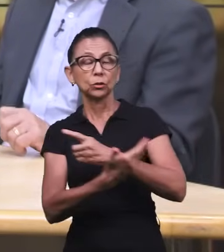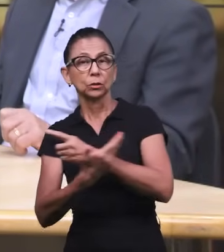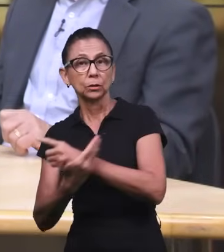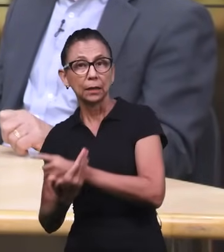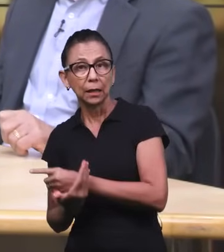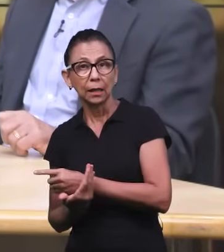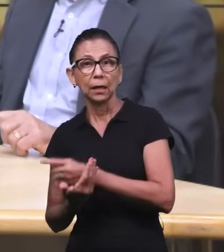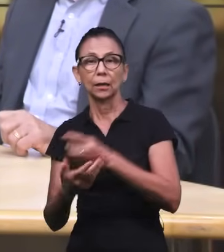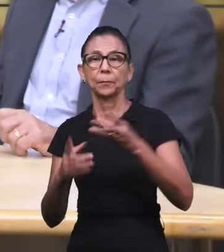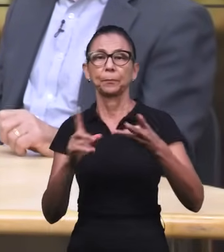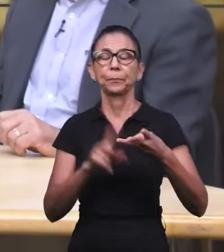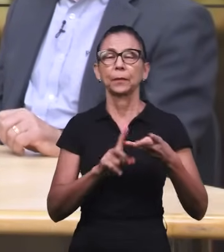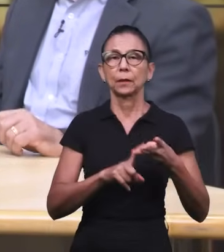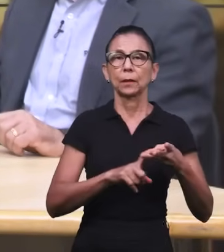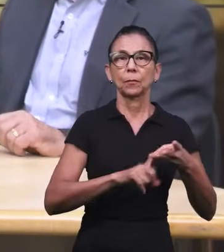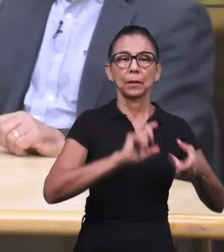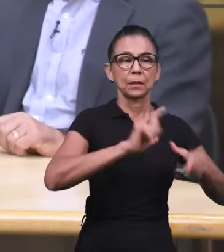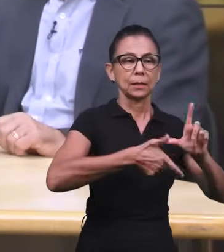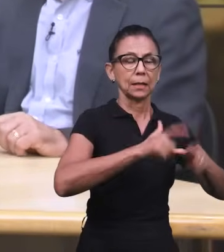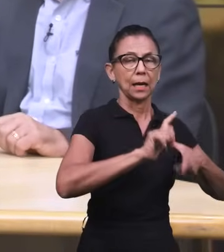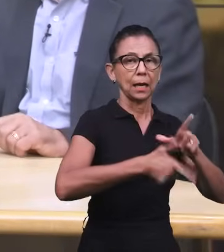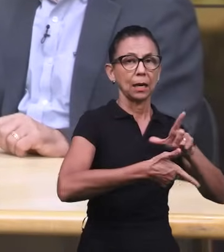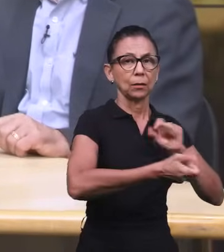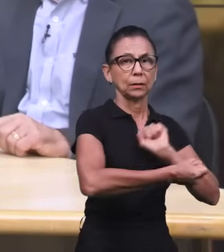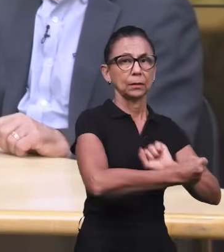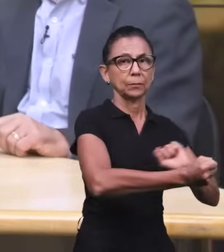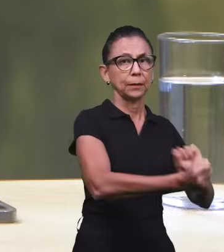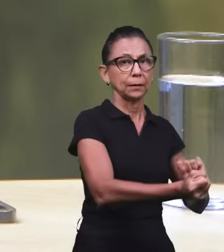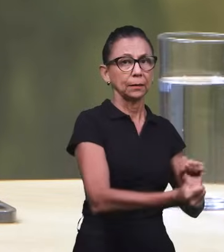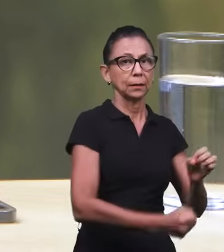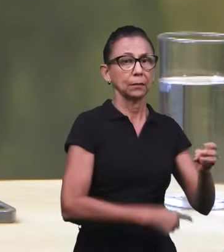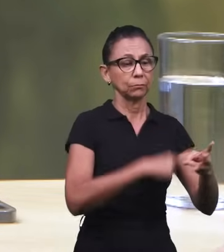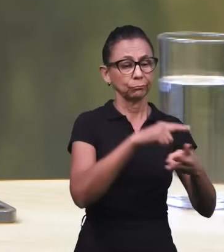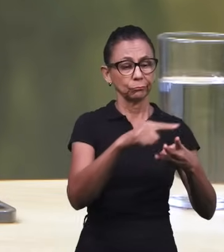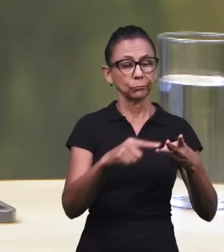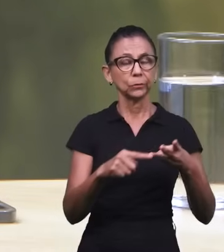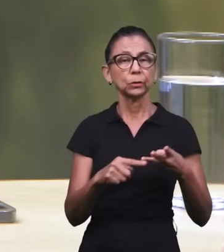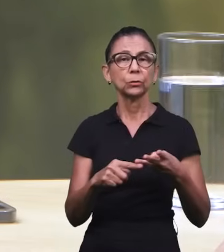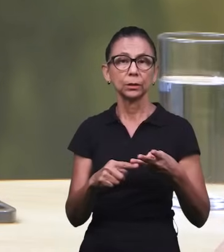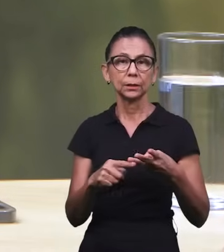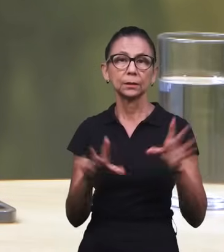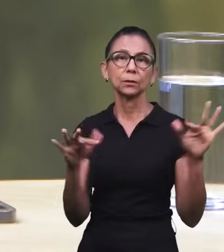Então tudo se opunha né então foram os aspectos que nós abordamos E hoje nós estamos fazendo